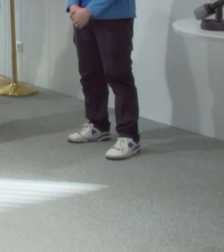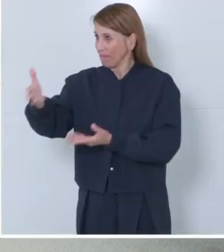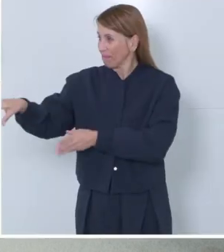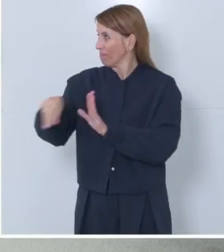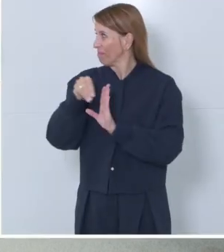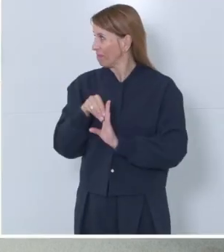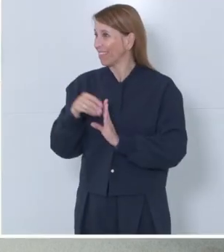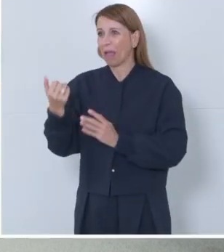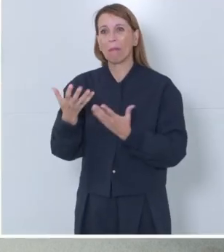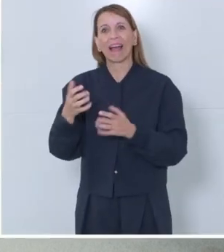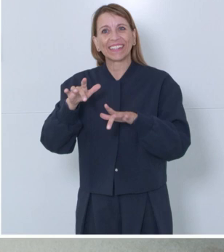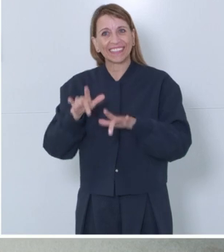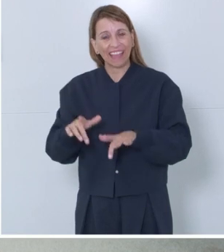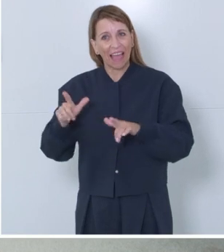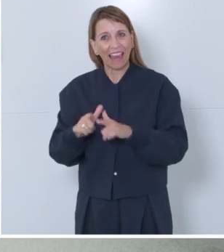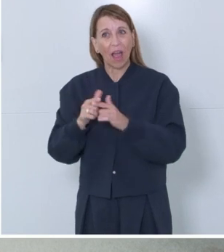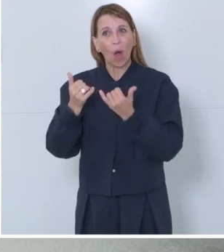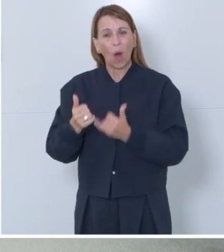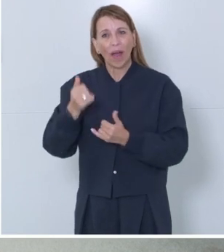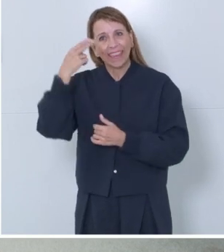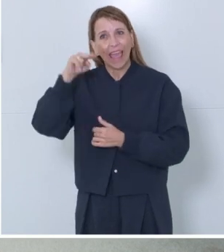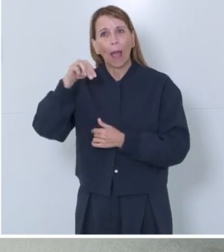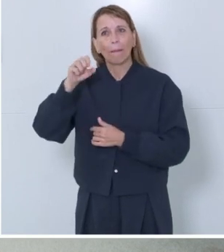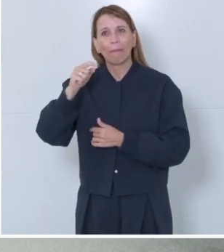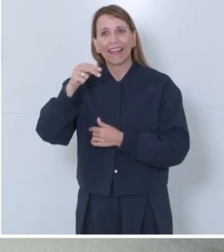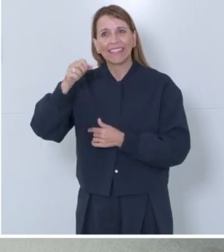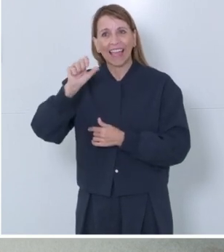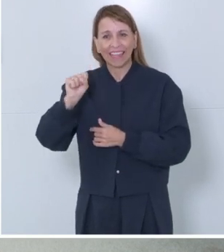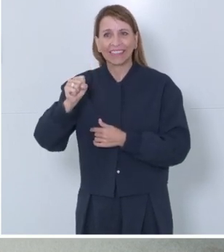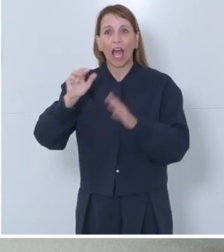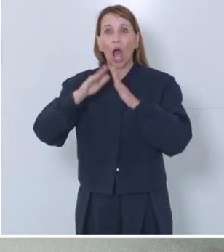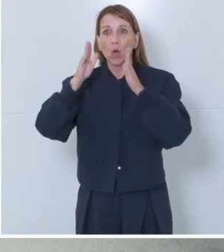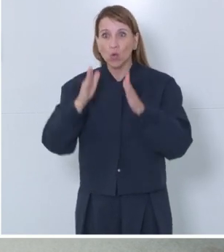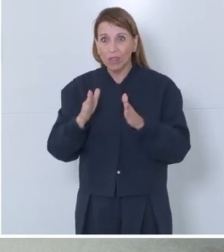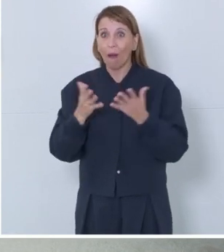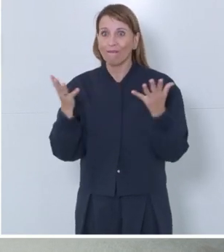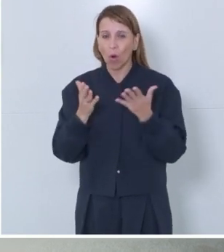leisten. Das sind heute der Matthias Hauser, der den Zivildienst beim Zivilschutzverband leistet,